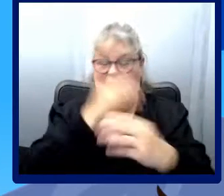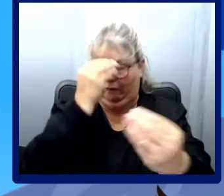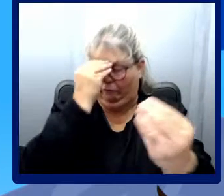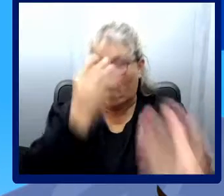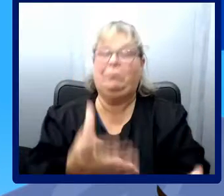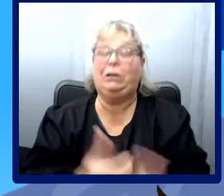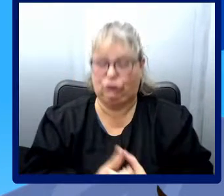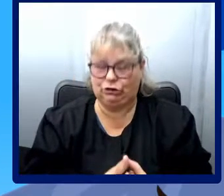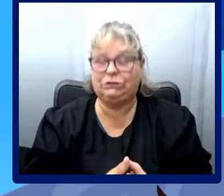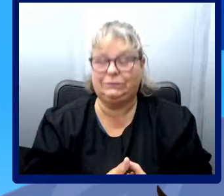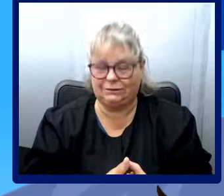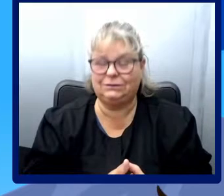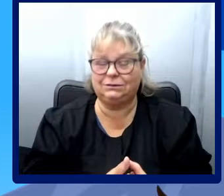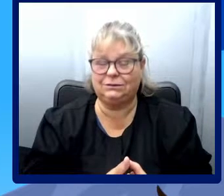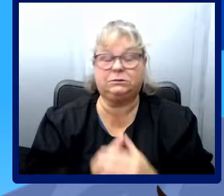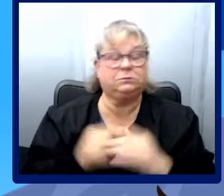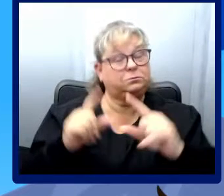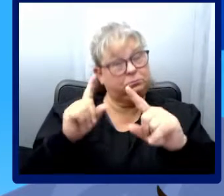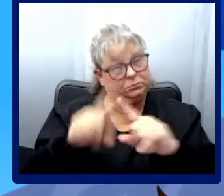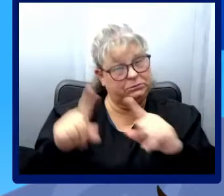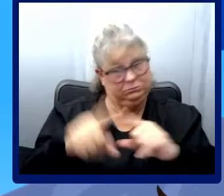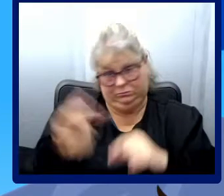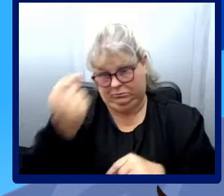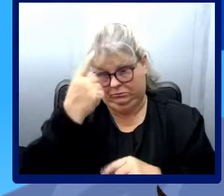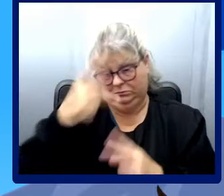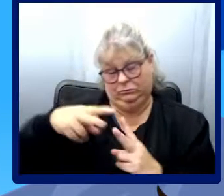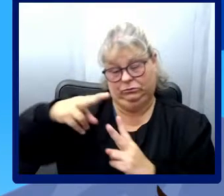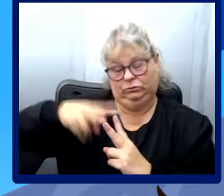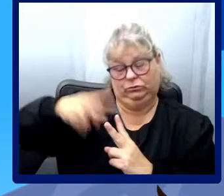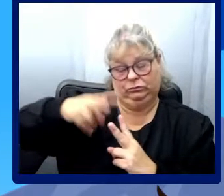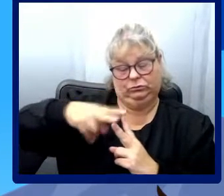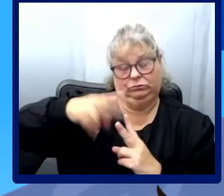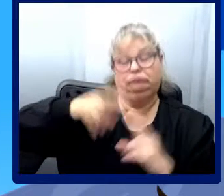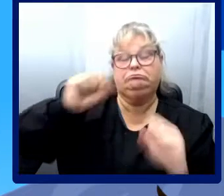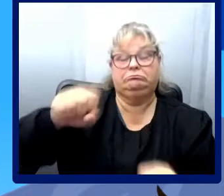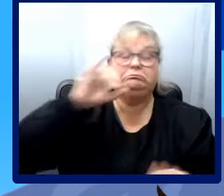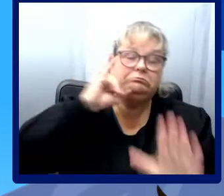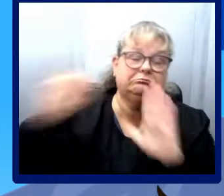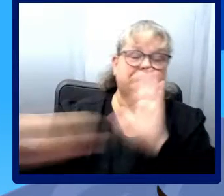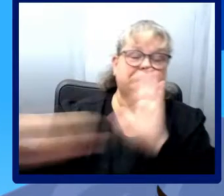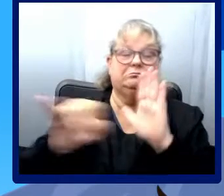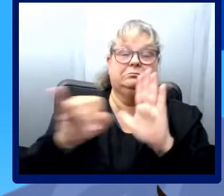Sin embargo, ambos problemas son identificables y a su vez solucionables.